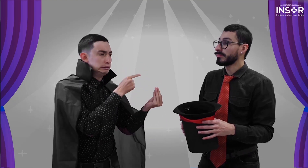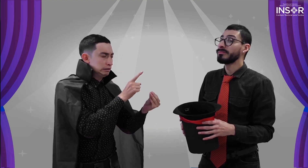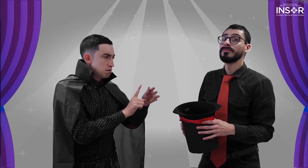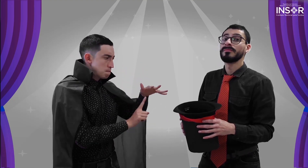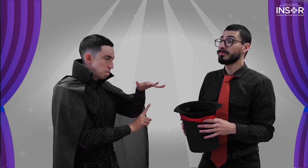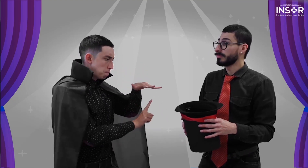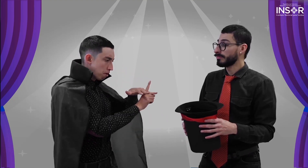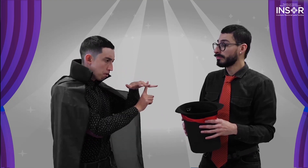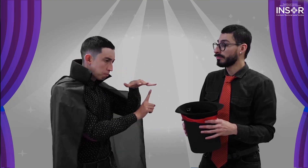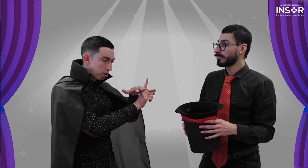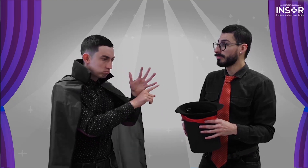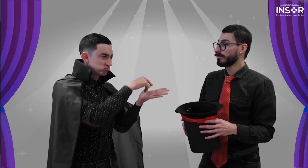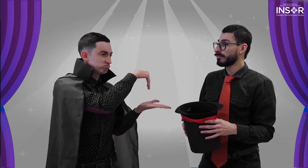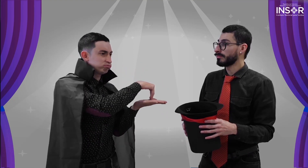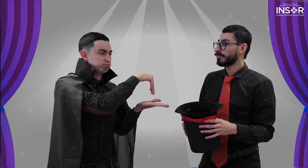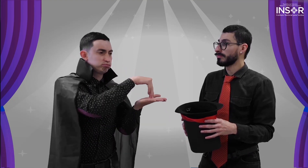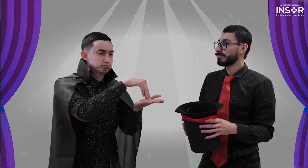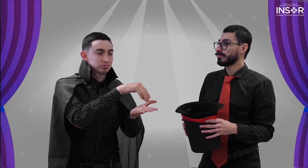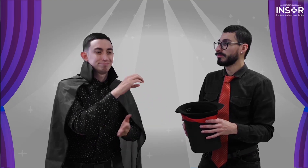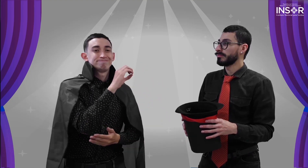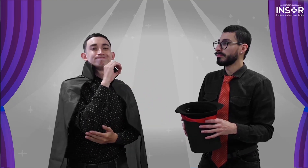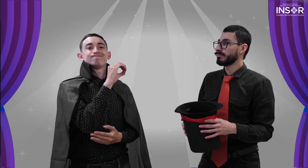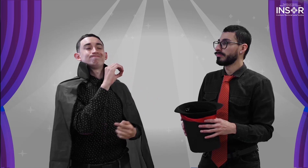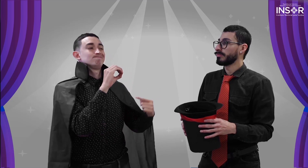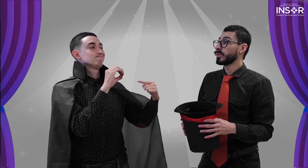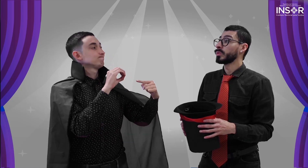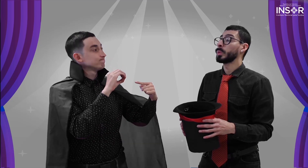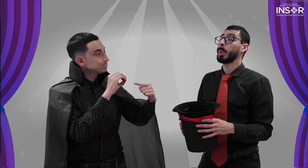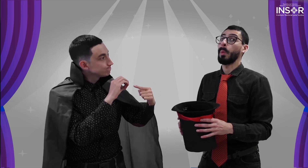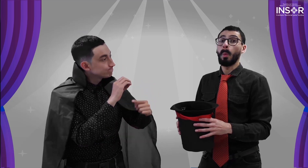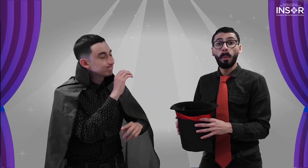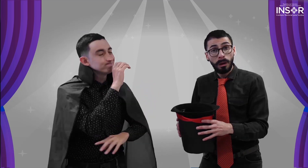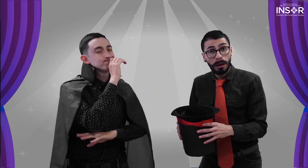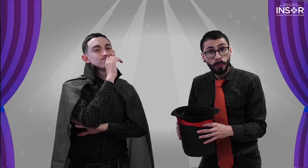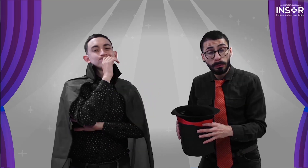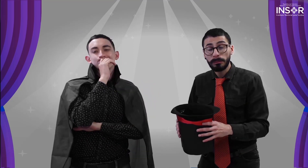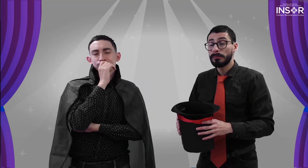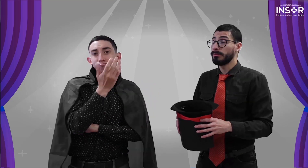crearon y hacían uso del cero. ¡Oh, interesante!